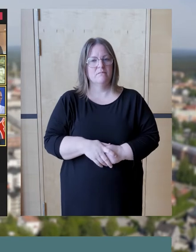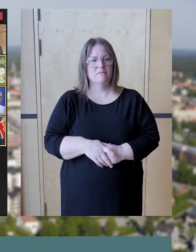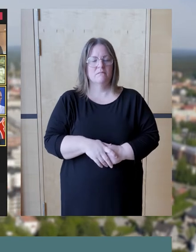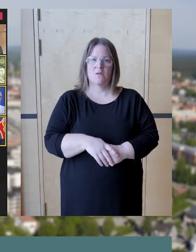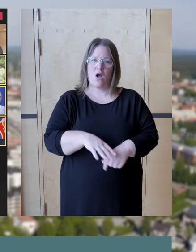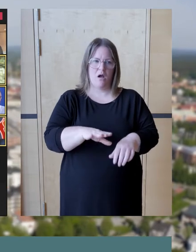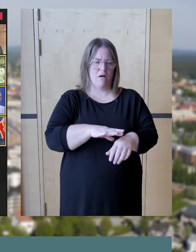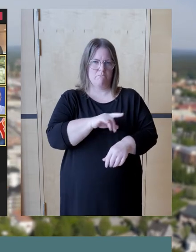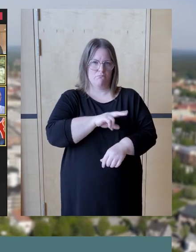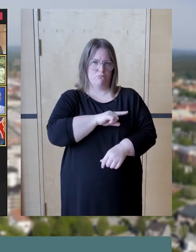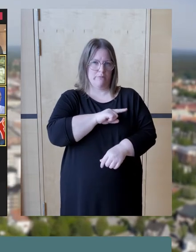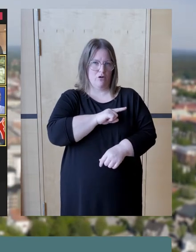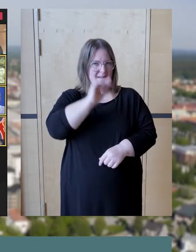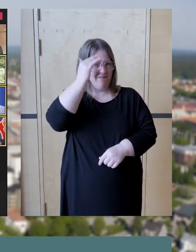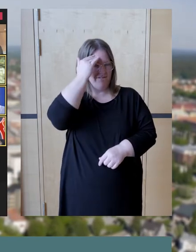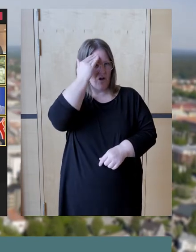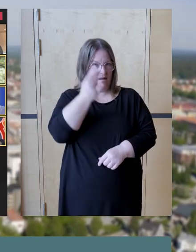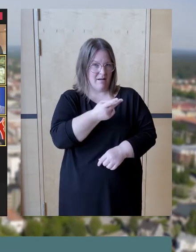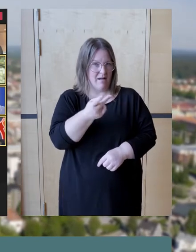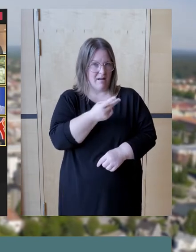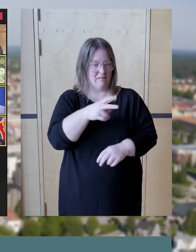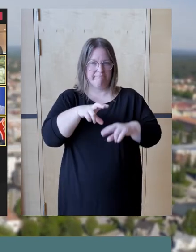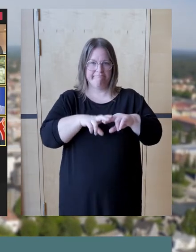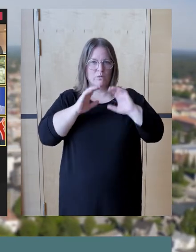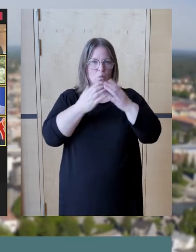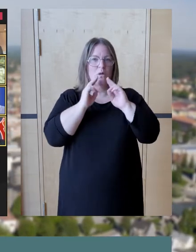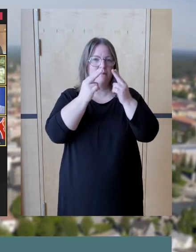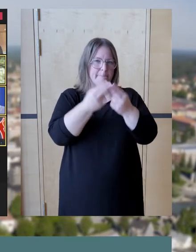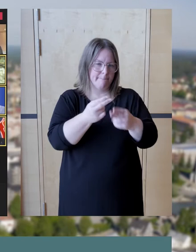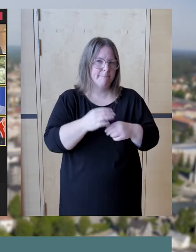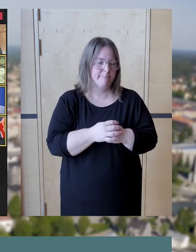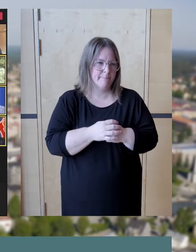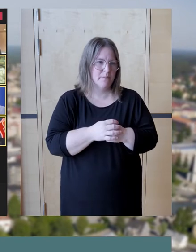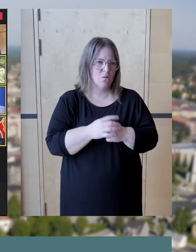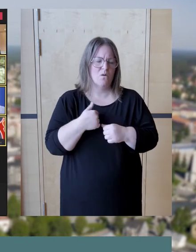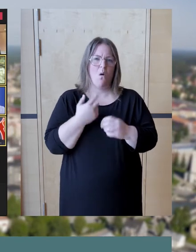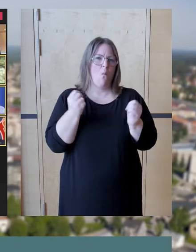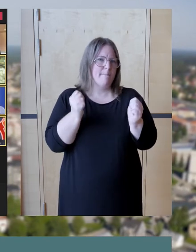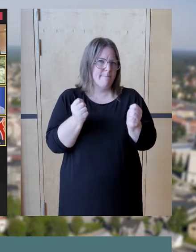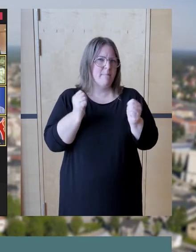Men sen kommer det ja Jag vill ställa en fråga som jag hoppas verkligen att jag får svar på